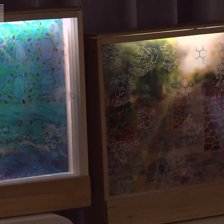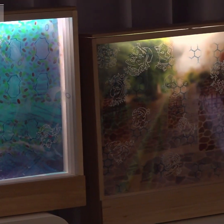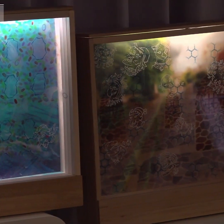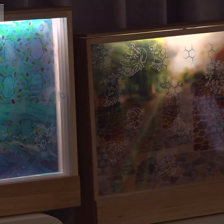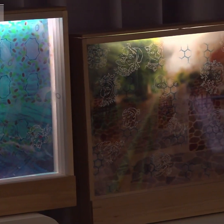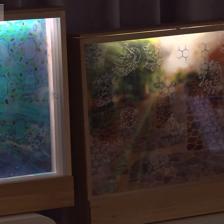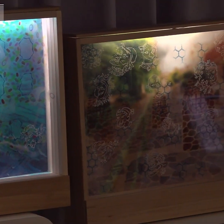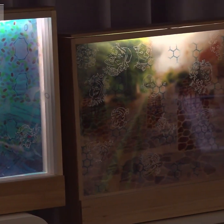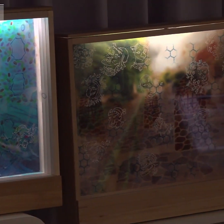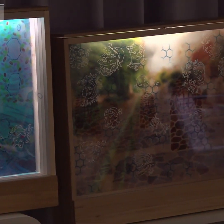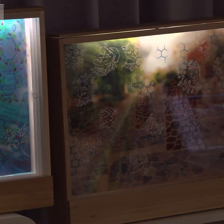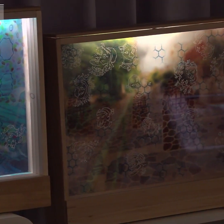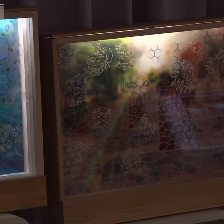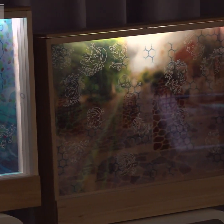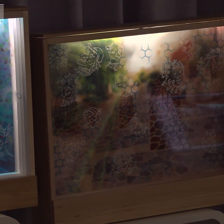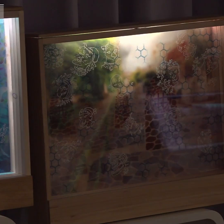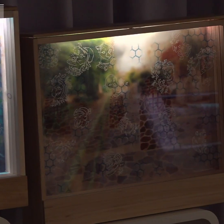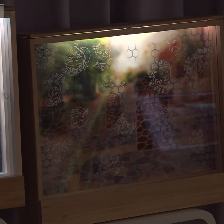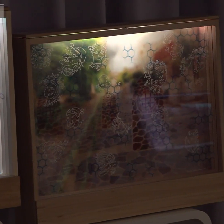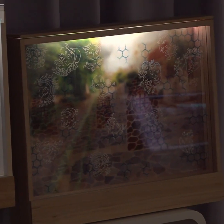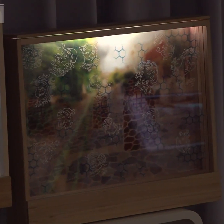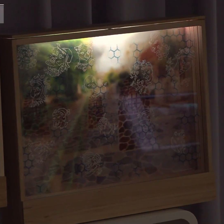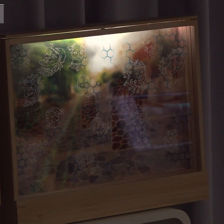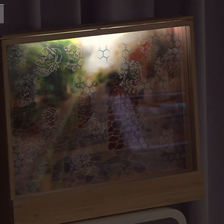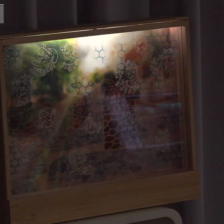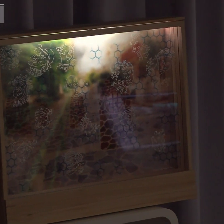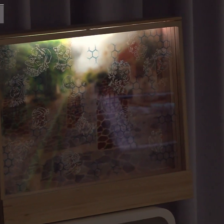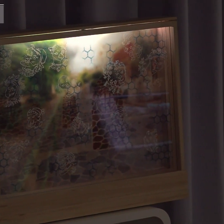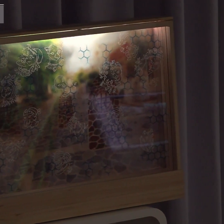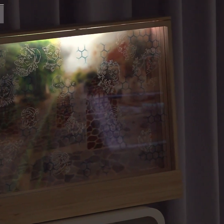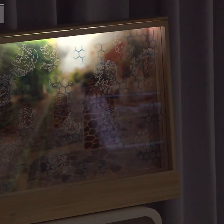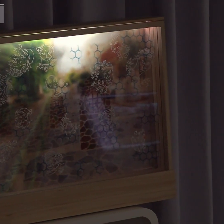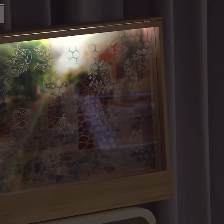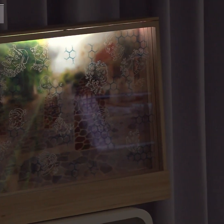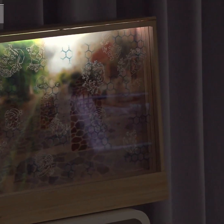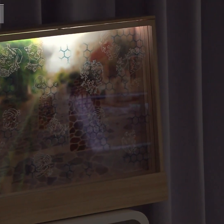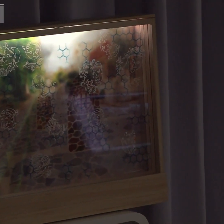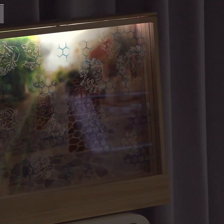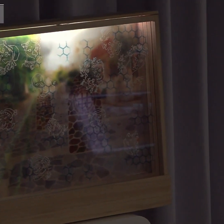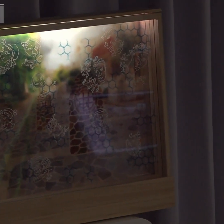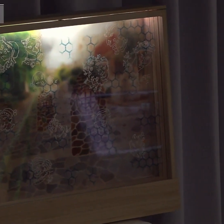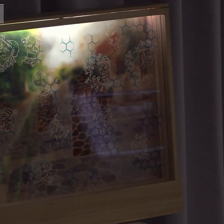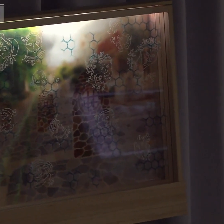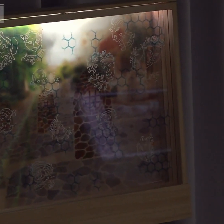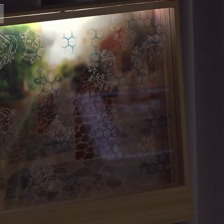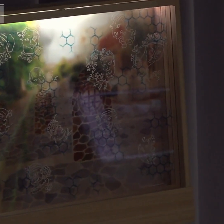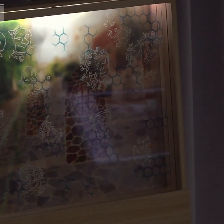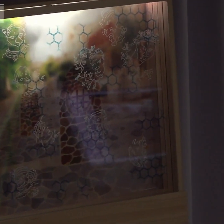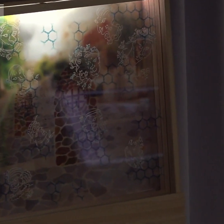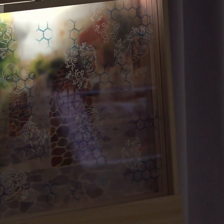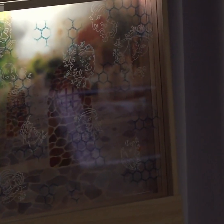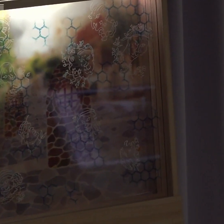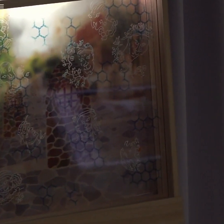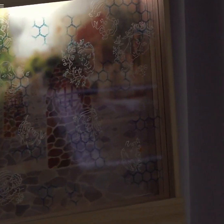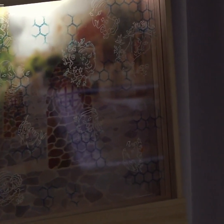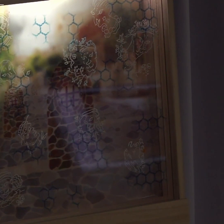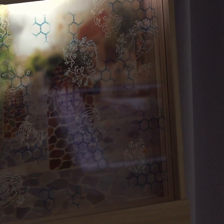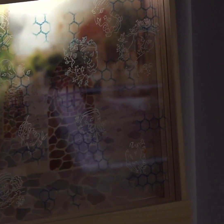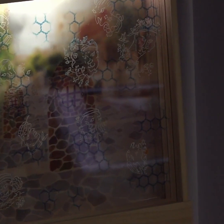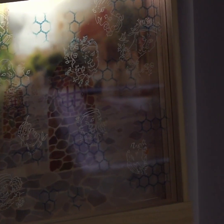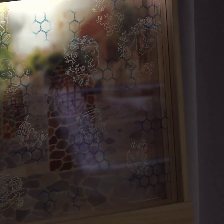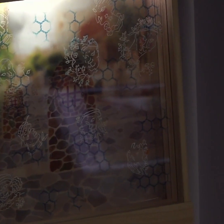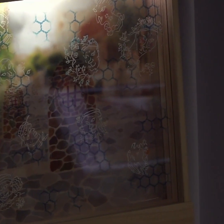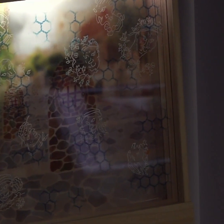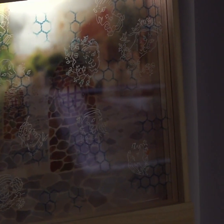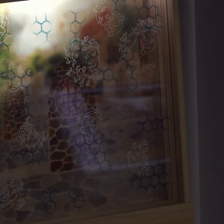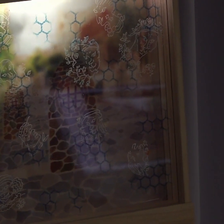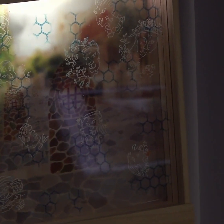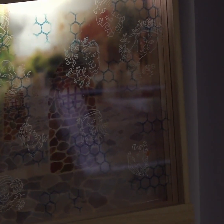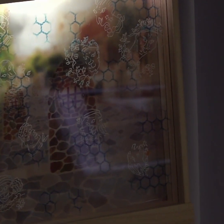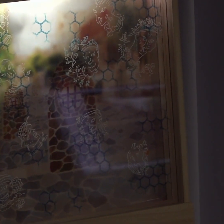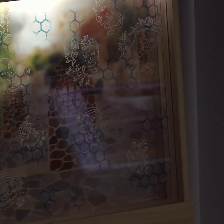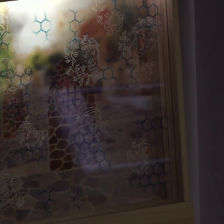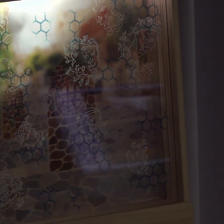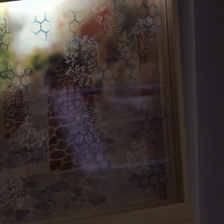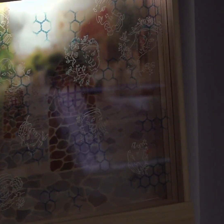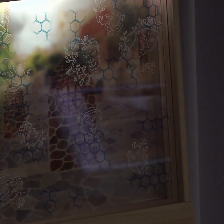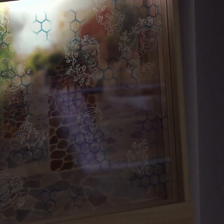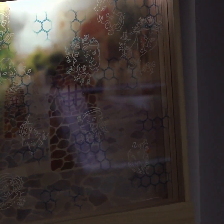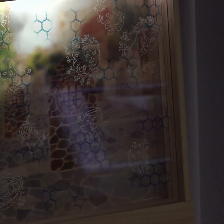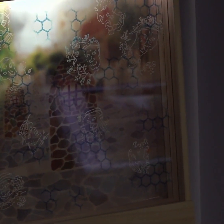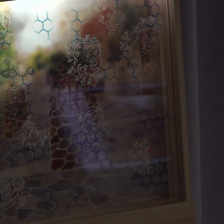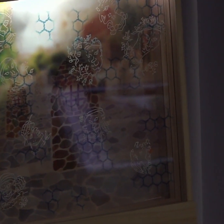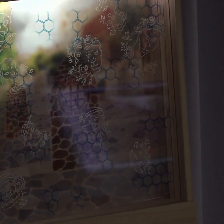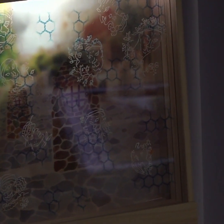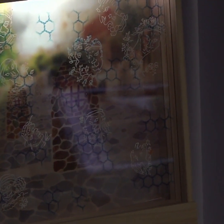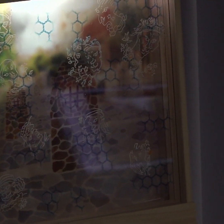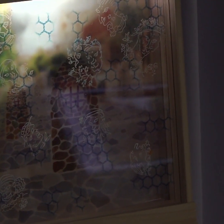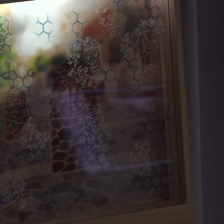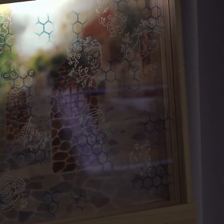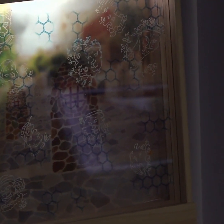セア）でこれを書いたときは私は黒い紙に白のポスターカラーで書く